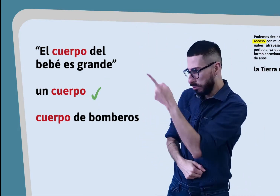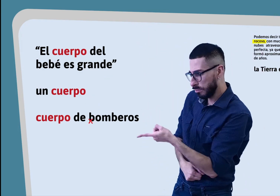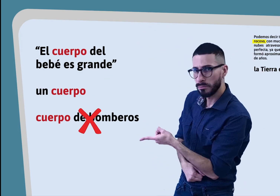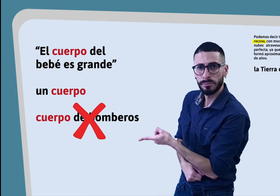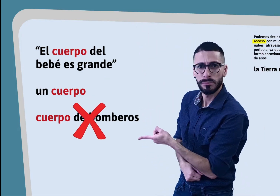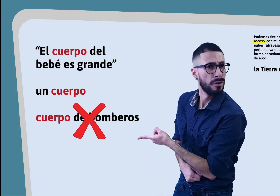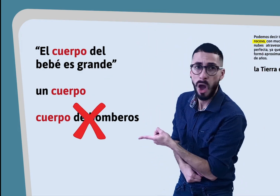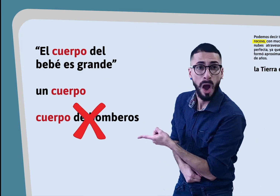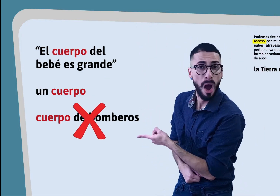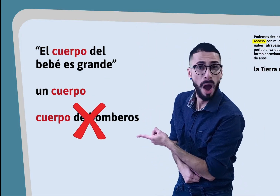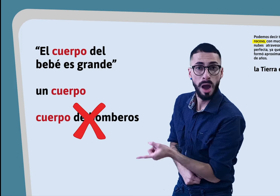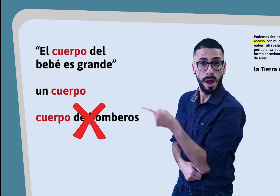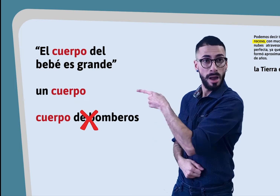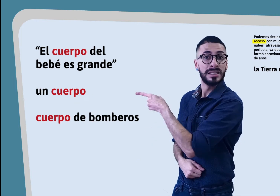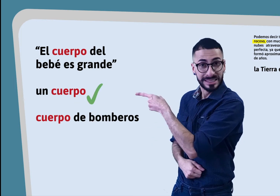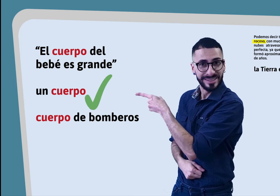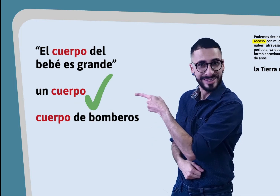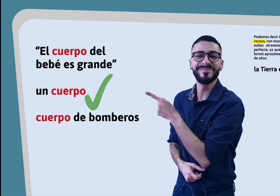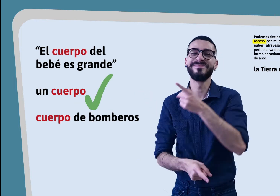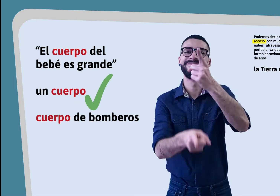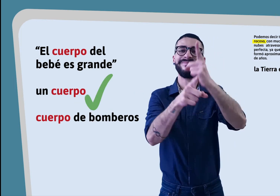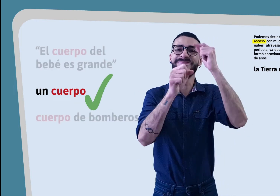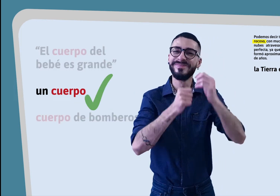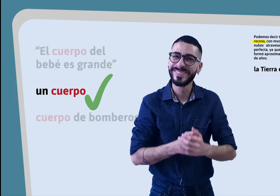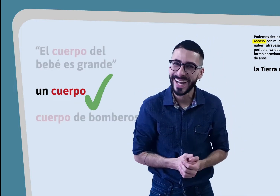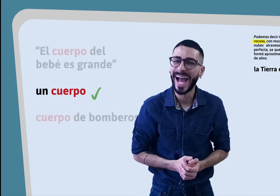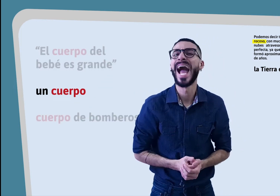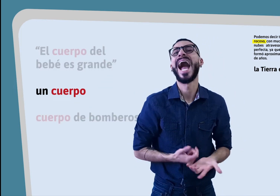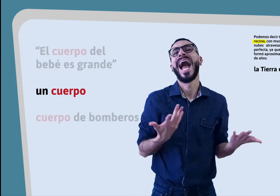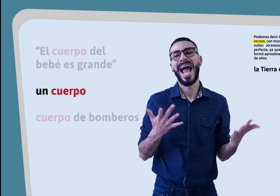La tercera, ¿no? ¿Es la segunda? Correcto.